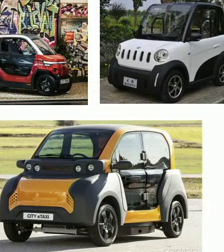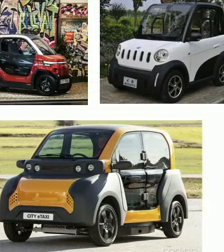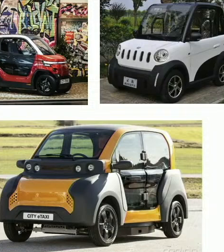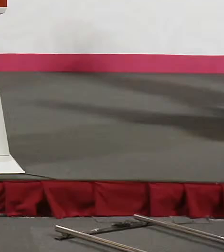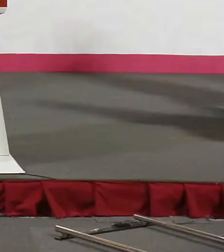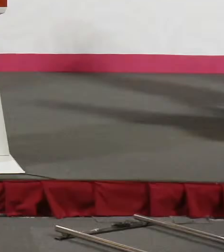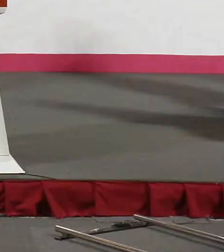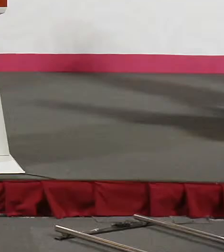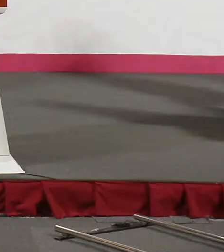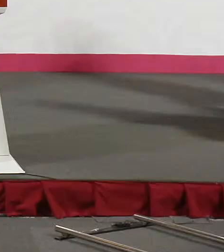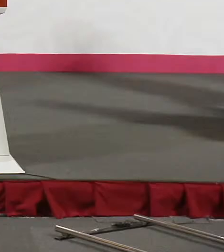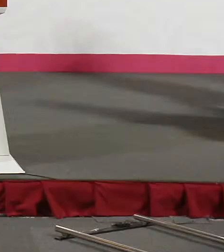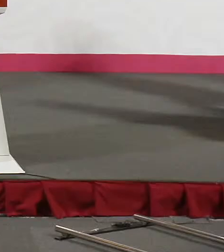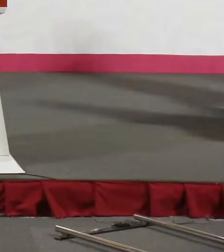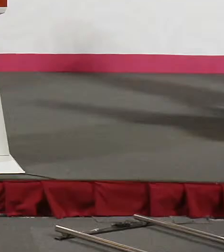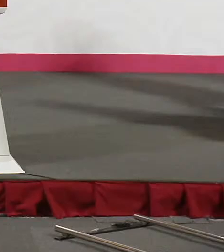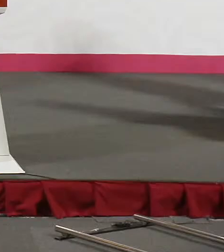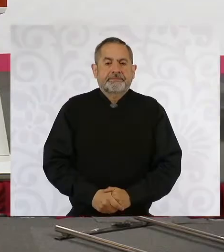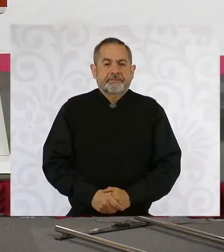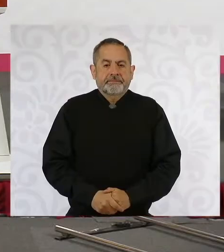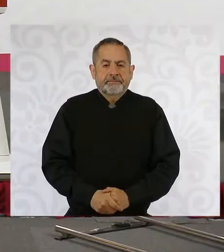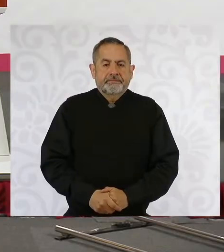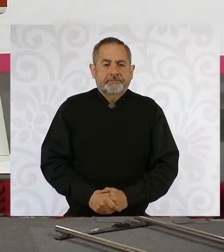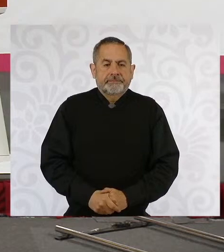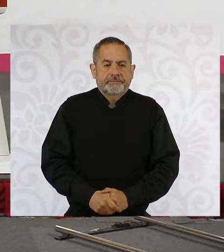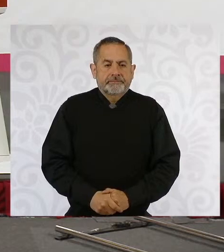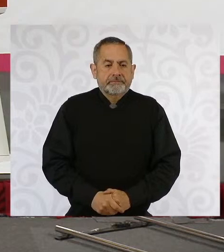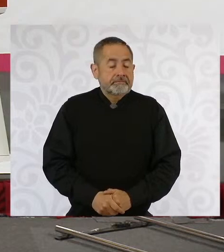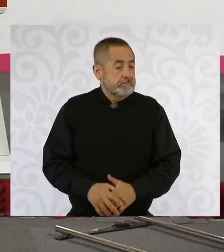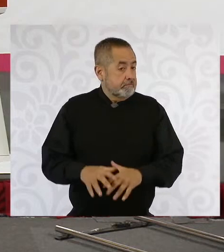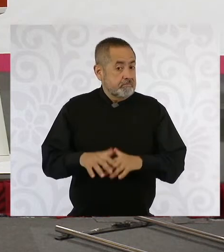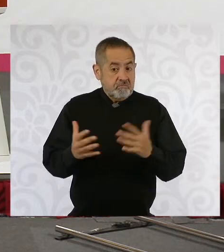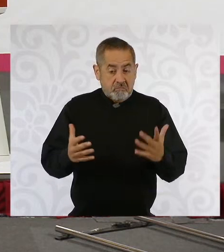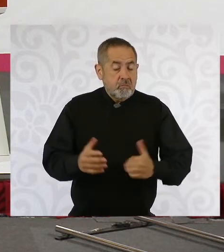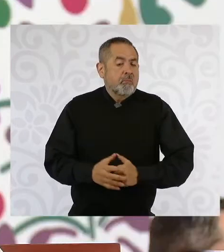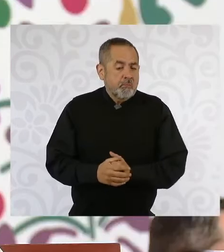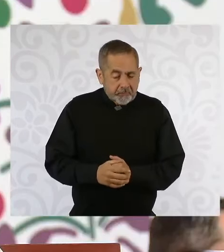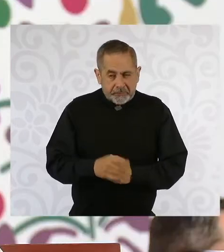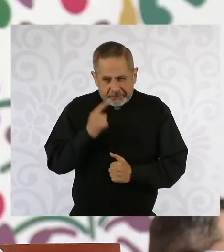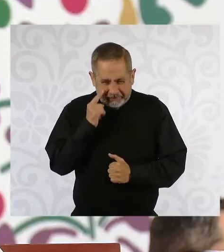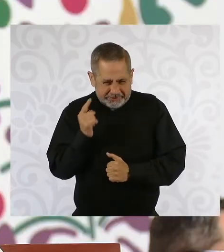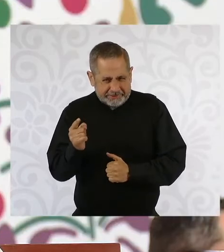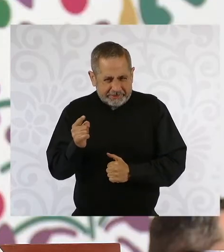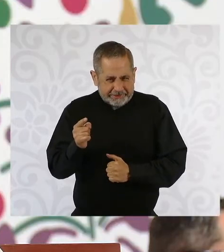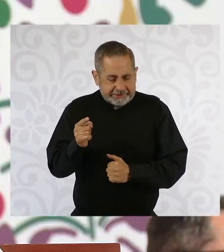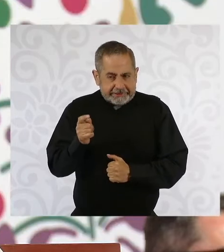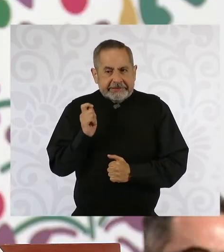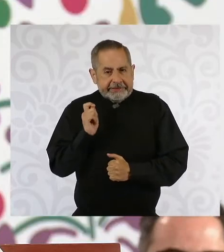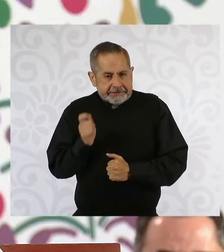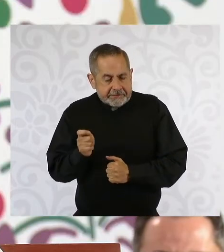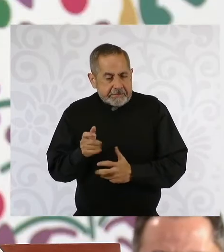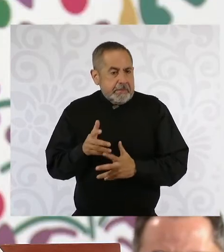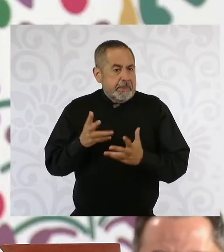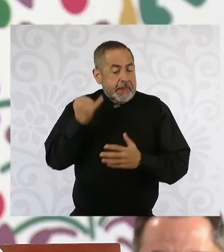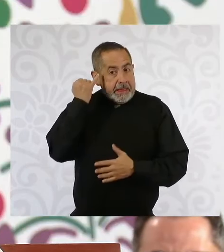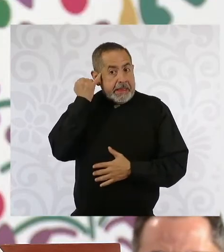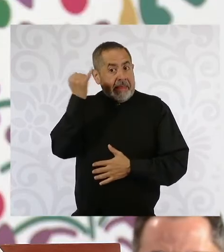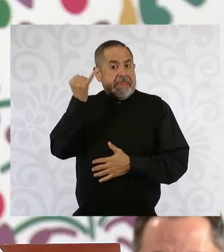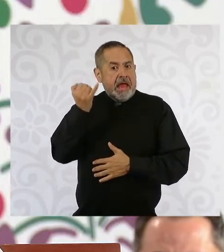así como vehículos repartidores así que en este contexto estamos proponiendo estamos proponiendo